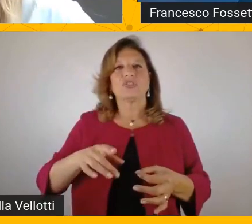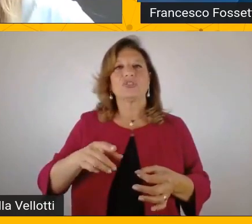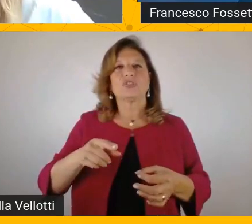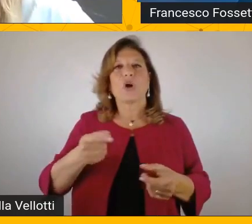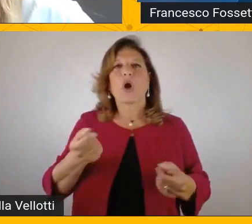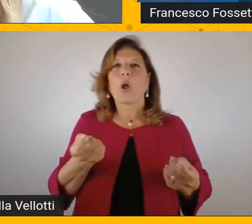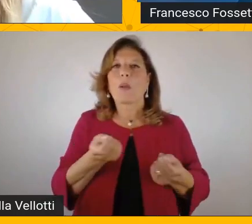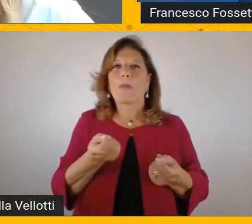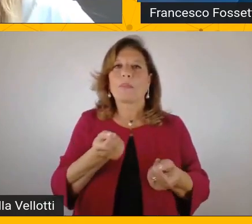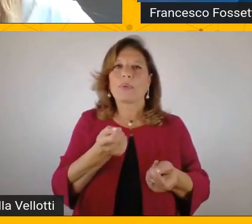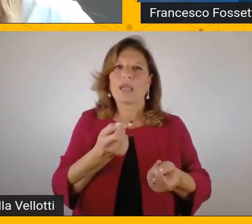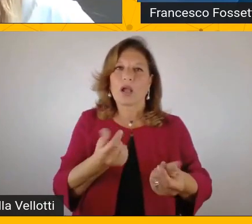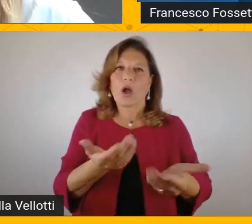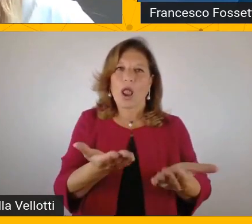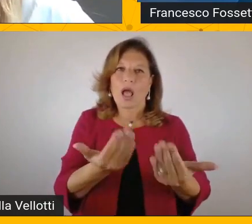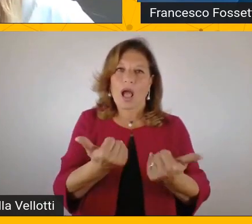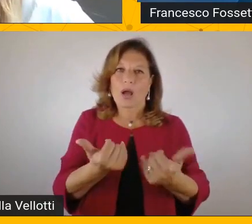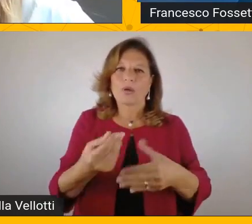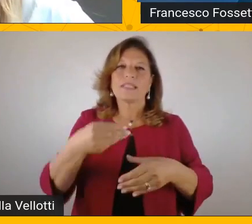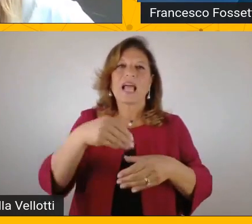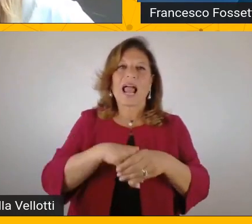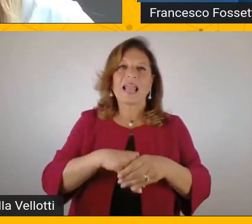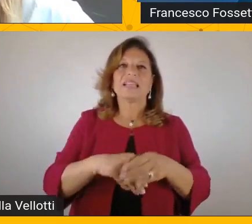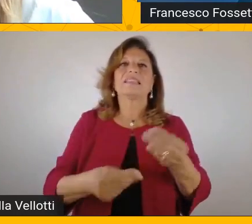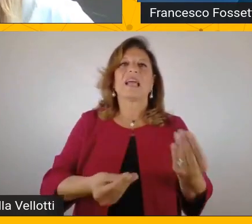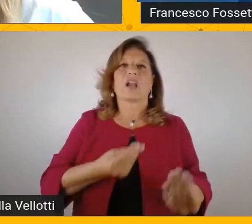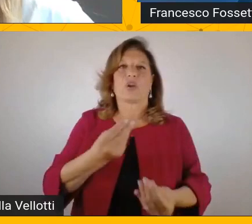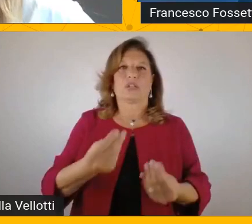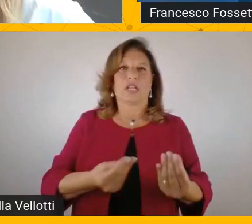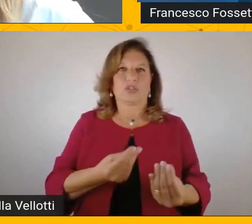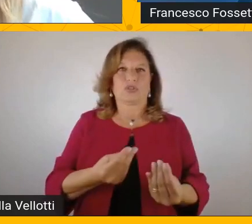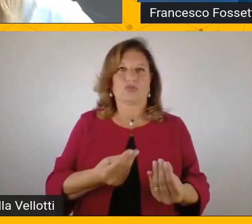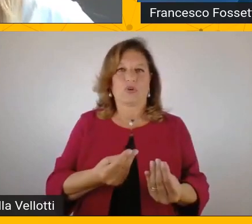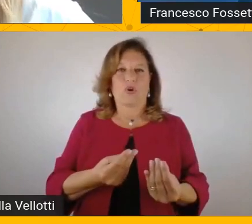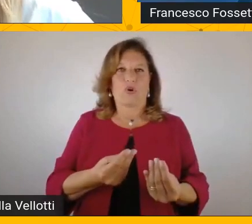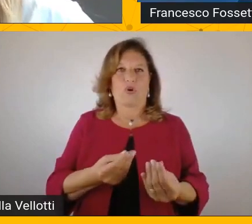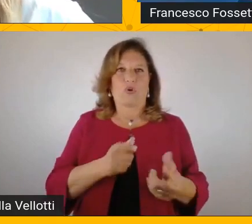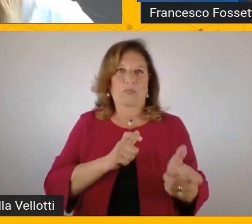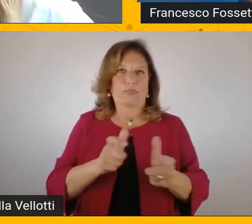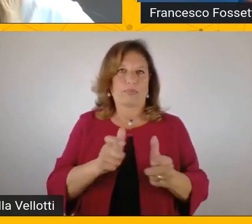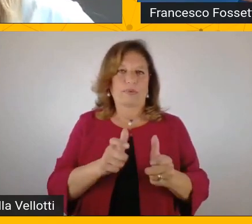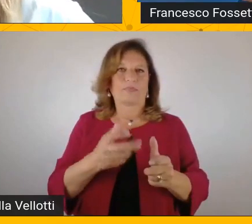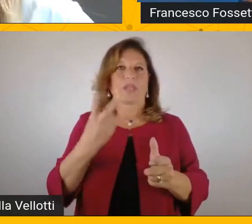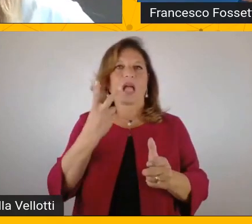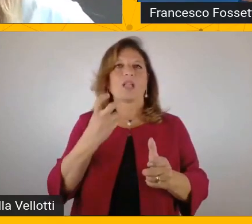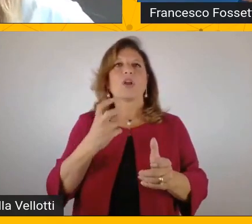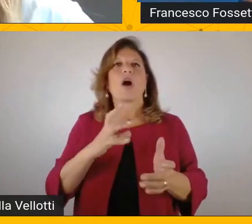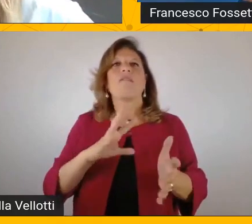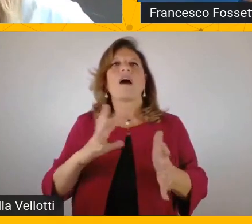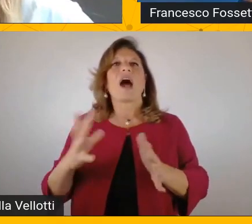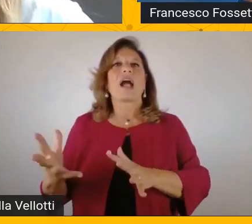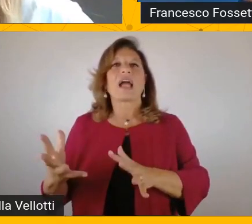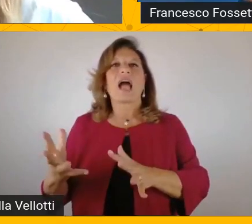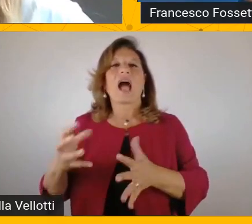all'interno gioco però ripeto